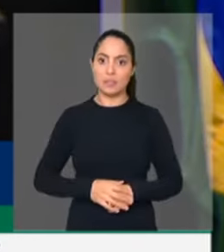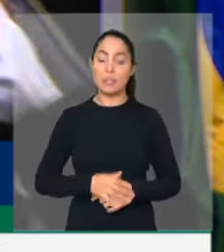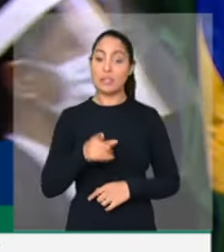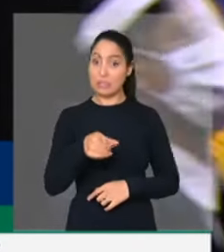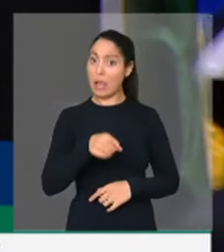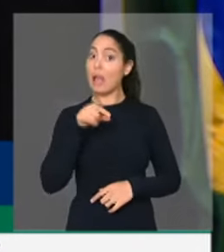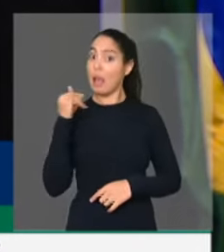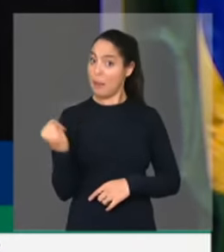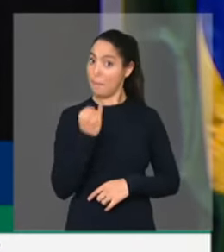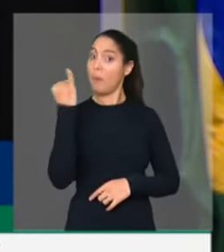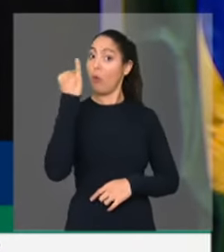ESTABELECEU NO PAÍS, UMA VEZ QUE BUSCA COMBATER O COLAPSO